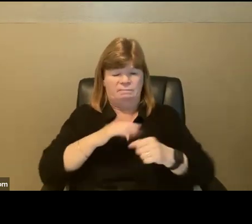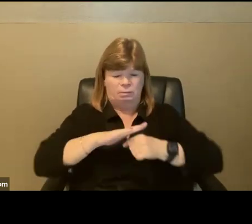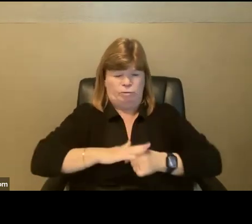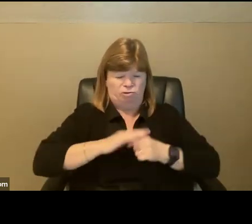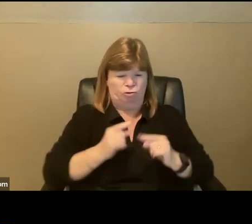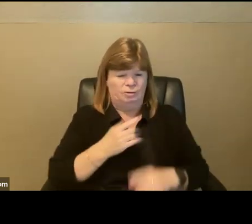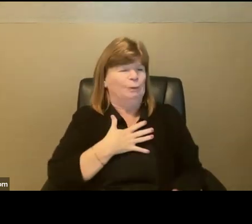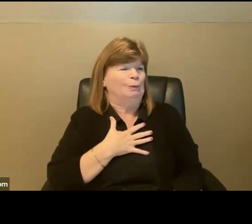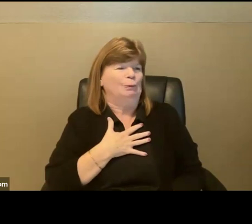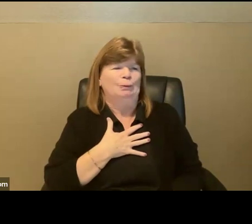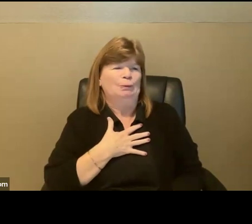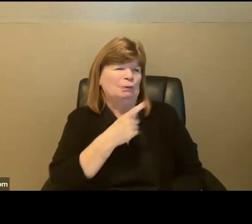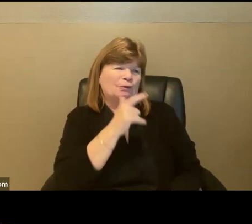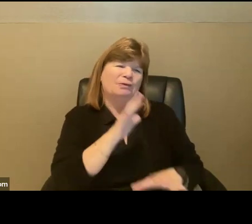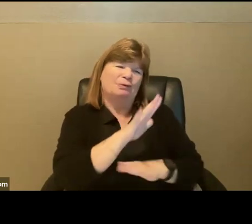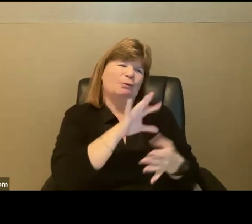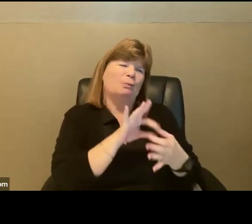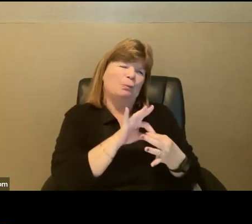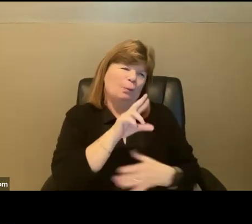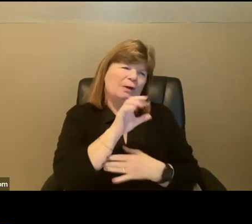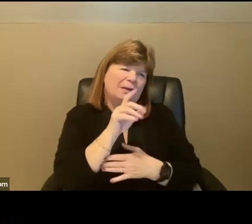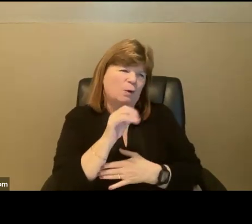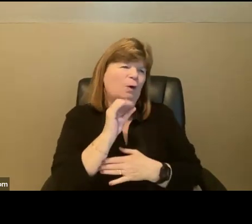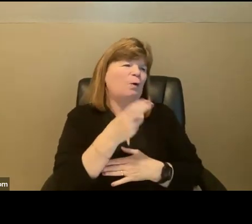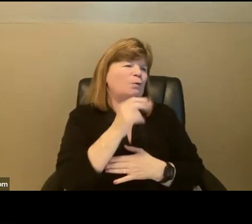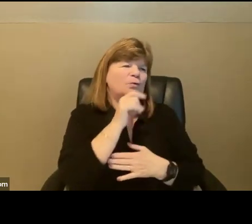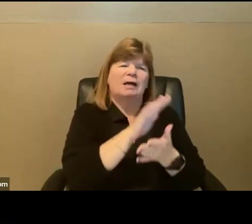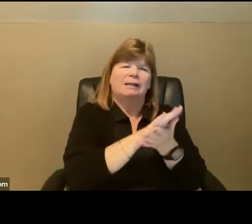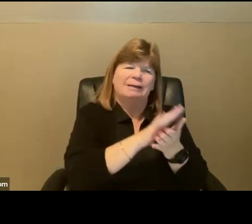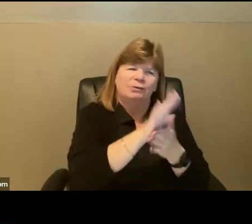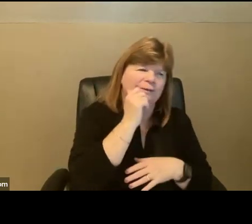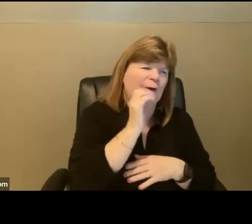no estás haciendo tus liberaciones. Oh, no estás limpiando bien tu piel. Oh, esto. Oh, eso.